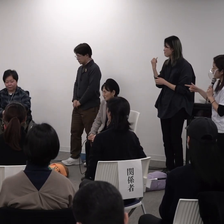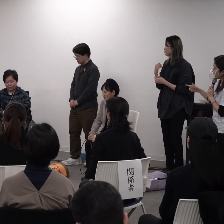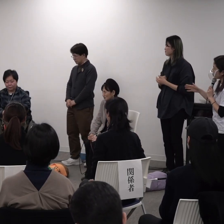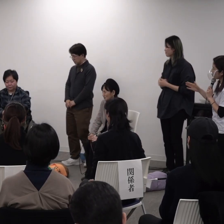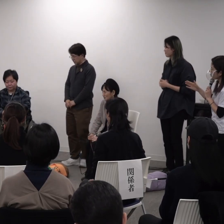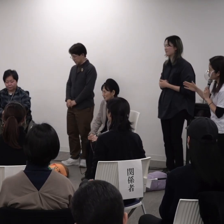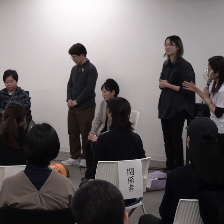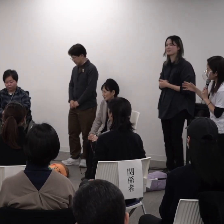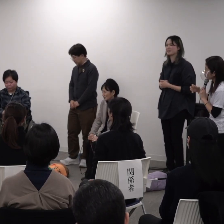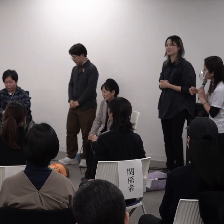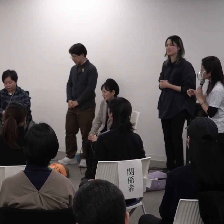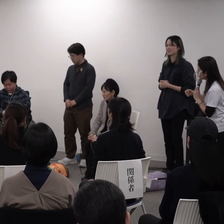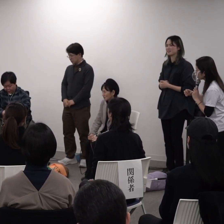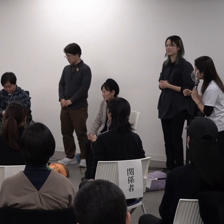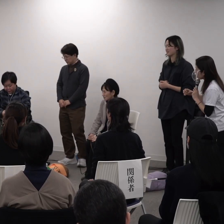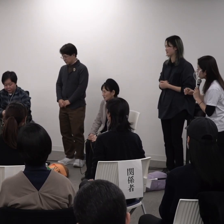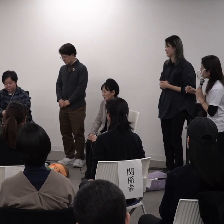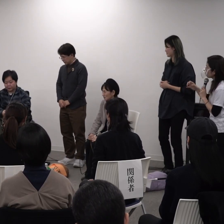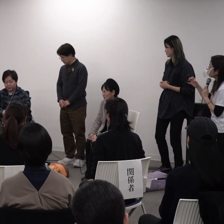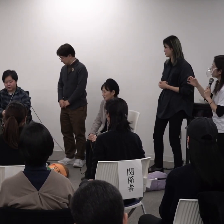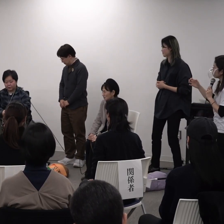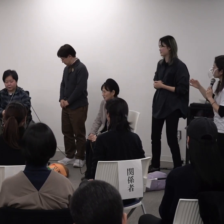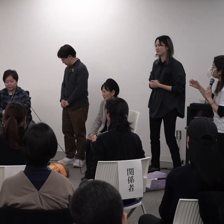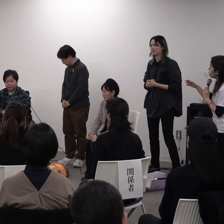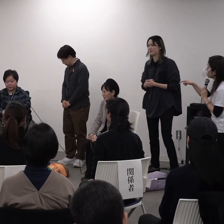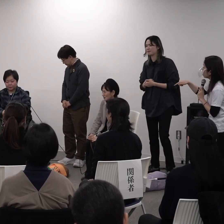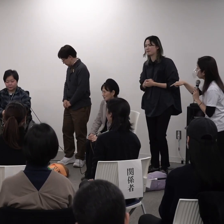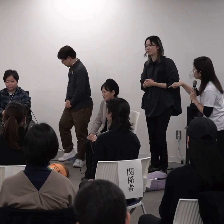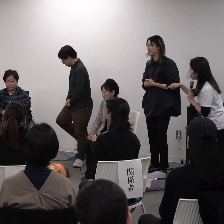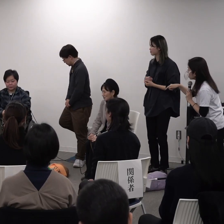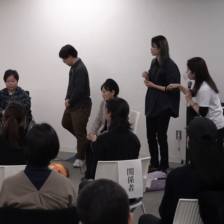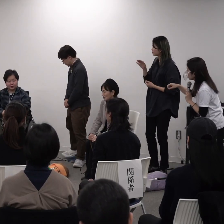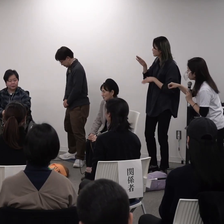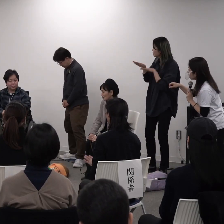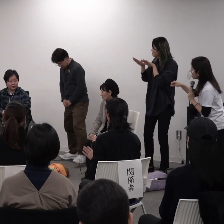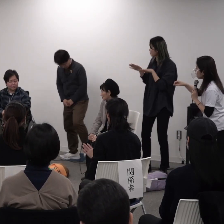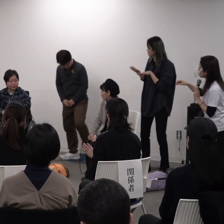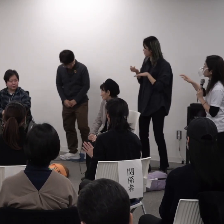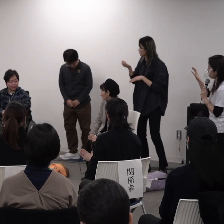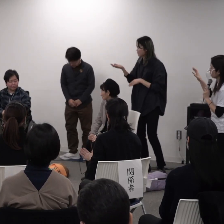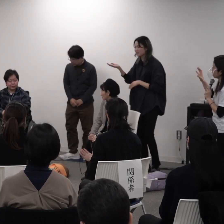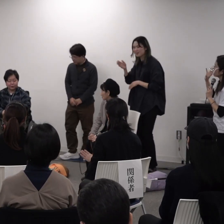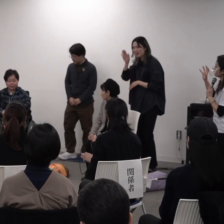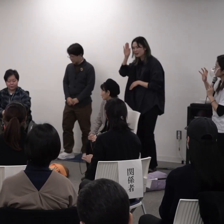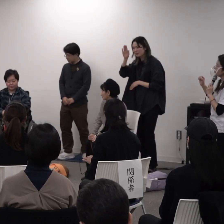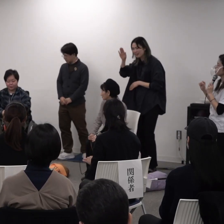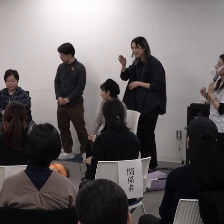後で 見せていただきます